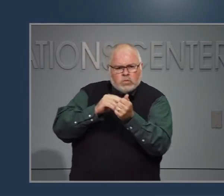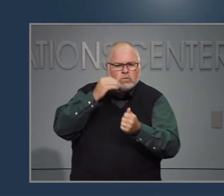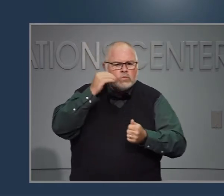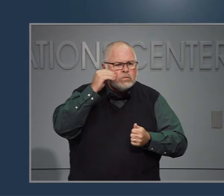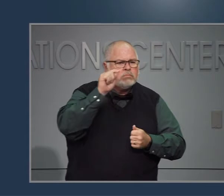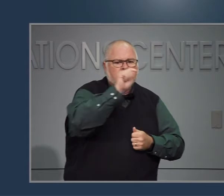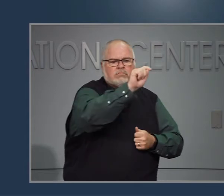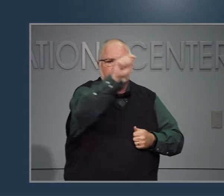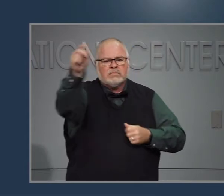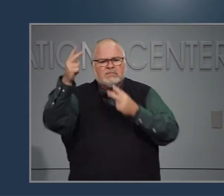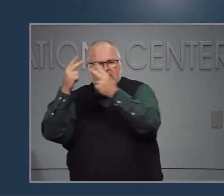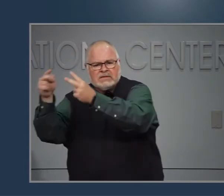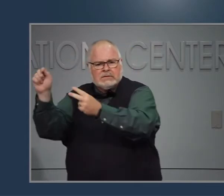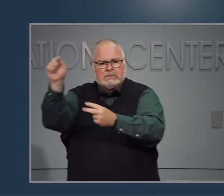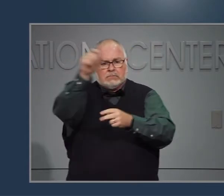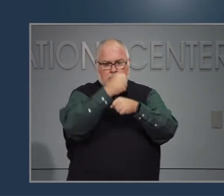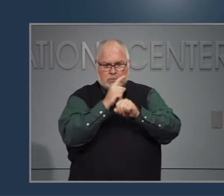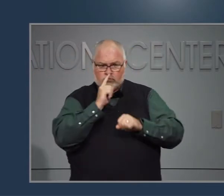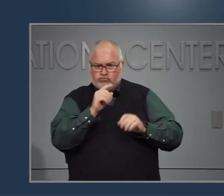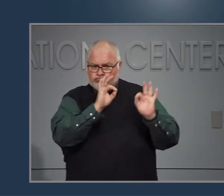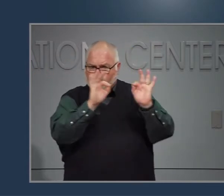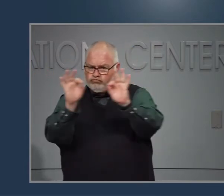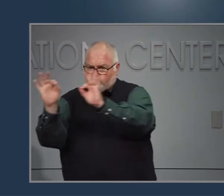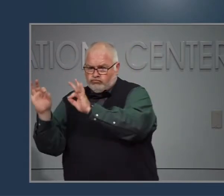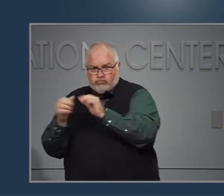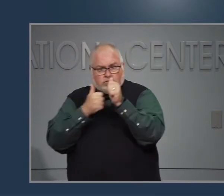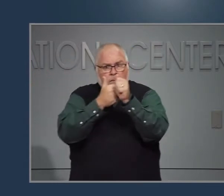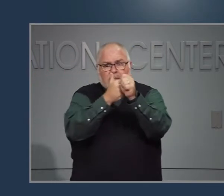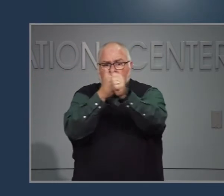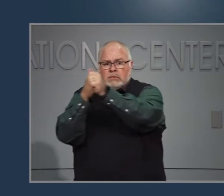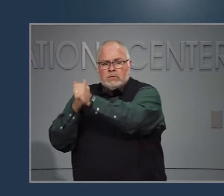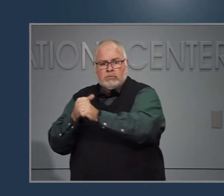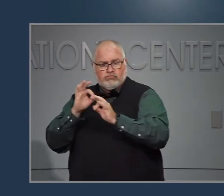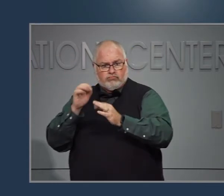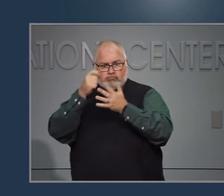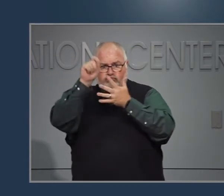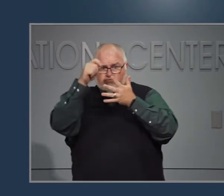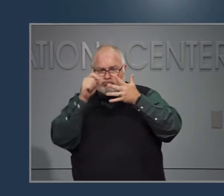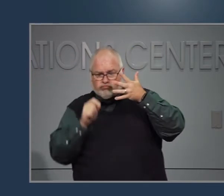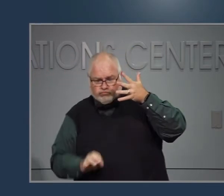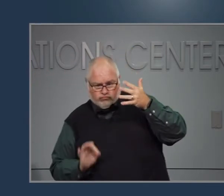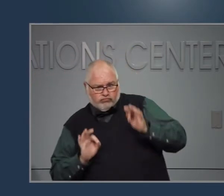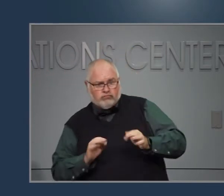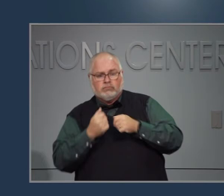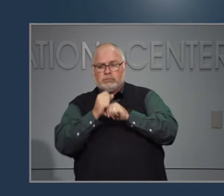también de esta manera vamos a minimizar el tiempo que dure la si tiene severidad de los